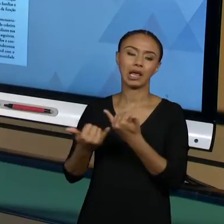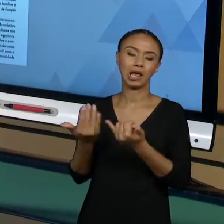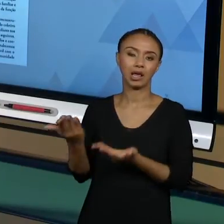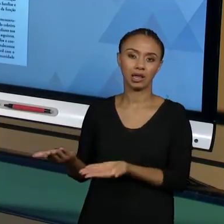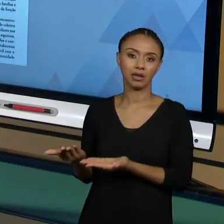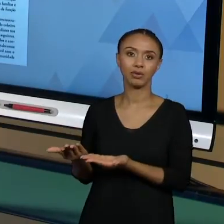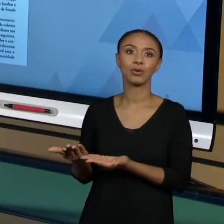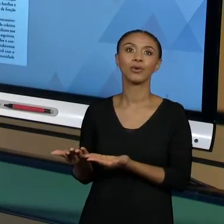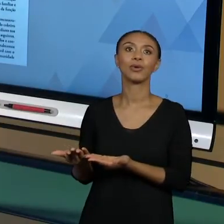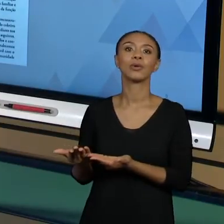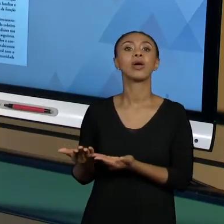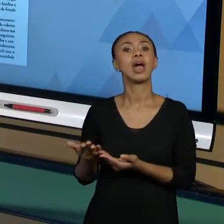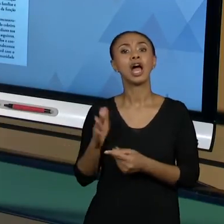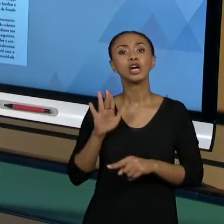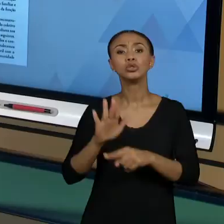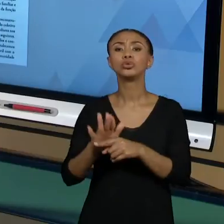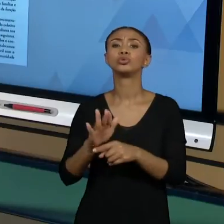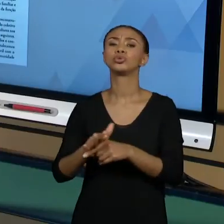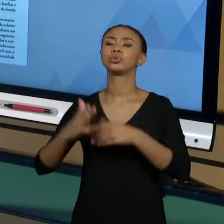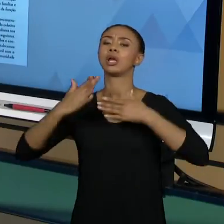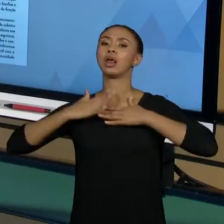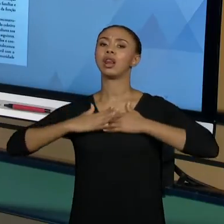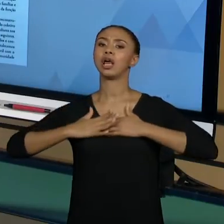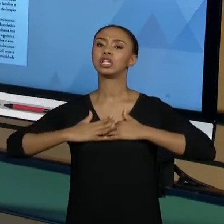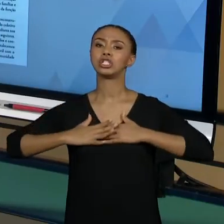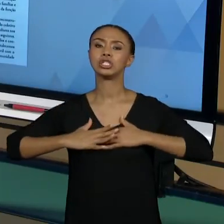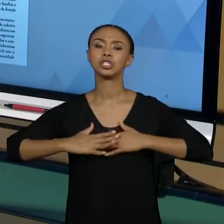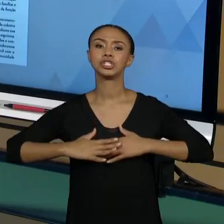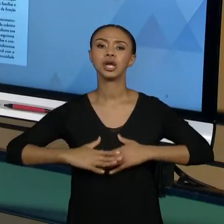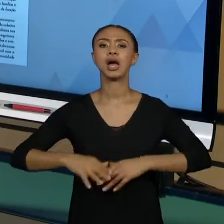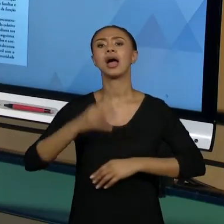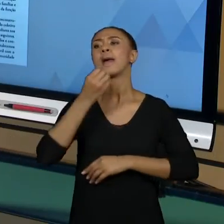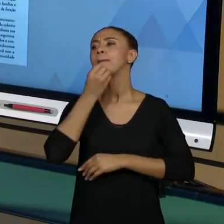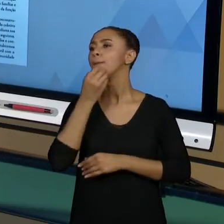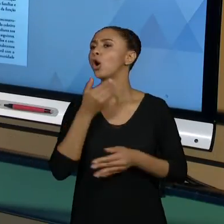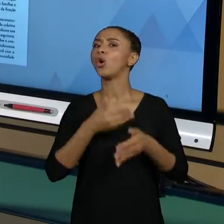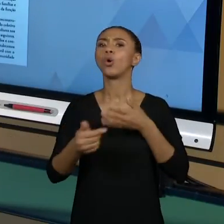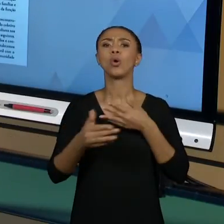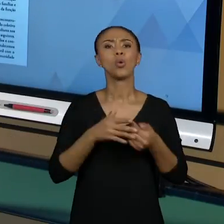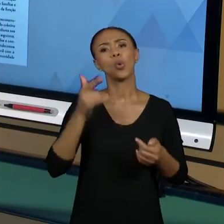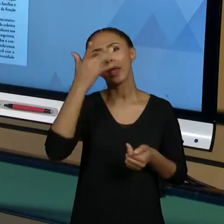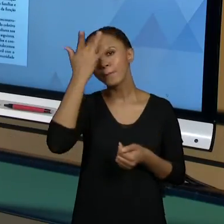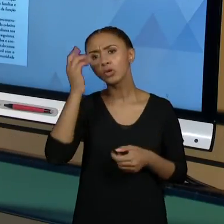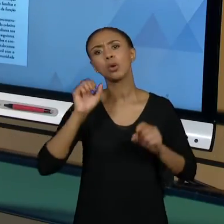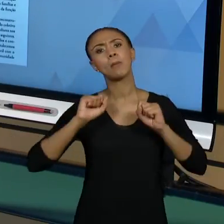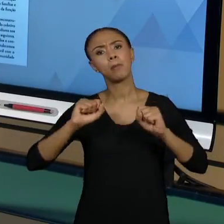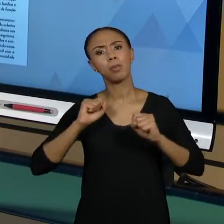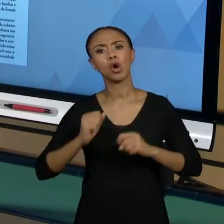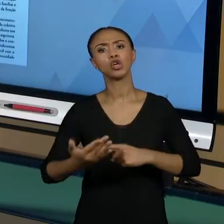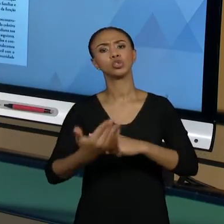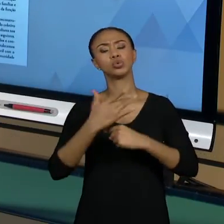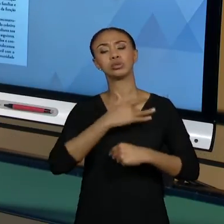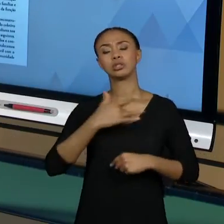COMBATIA O ESTRESSE, QUE RELAXAVA, QUE ERA BOM PARA TODAS AS PESSOAS ETC. MAS AÍ ELE VAI